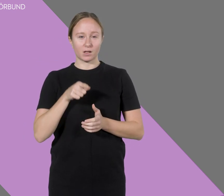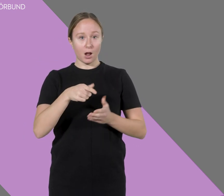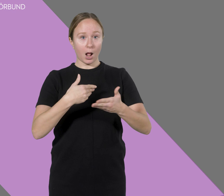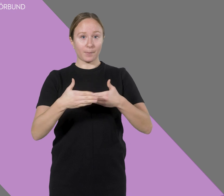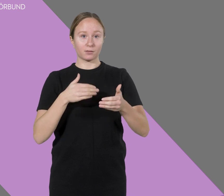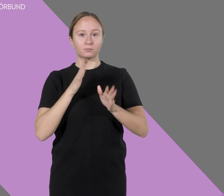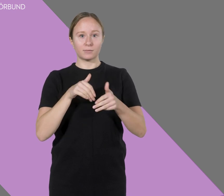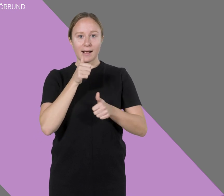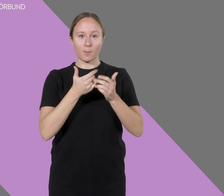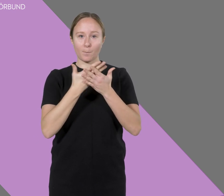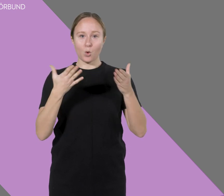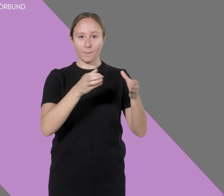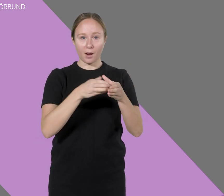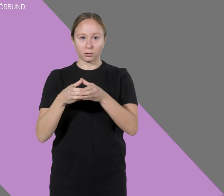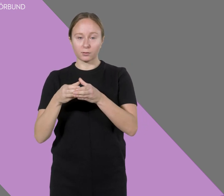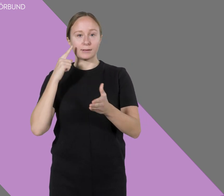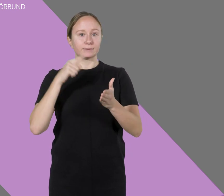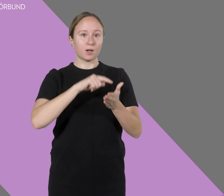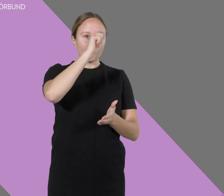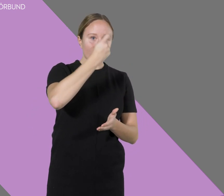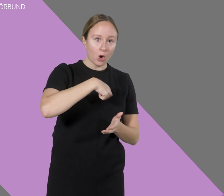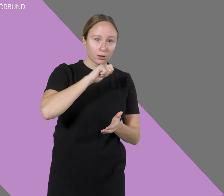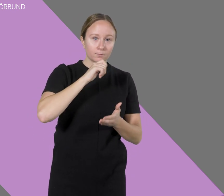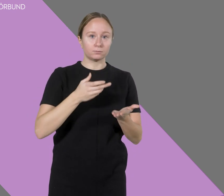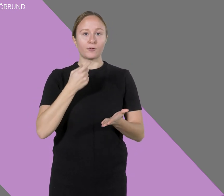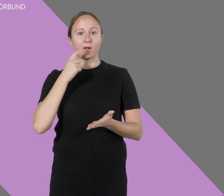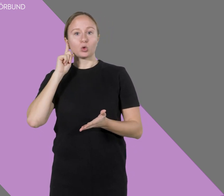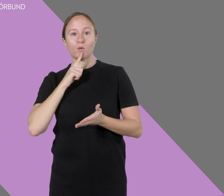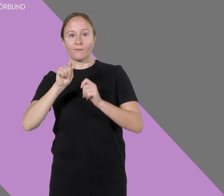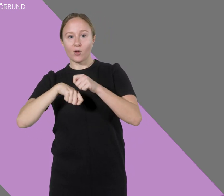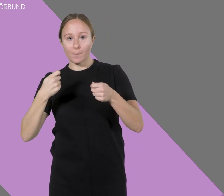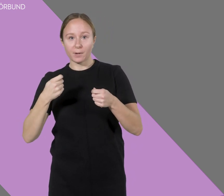I arbetet deltog många parter från föräldrar till Finlands Dövas Förbund -